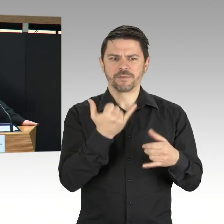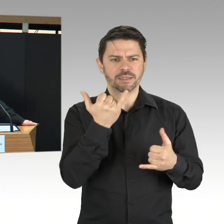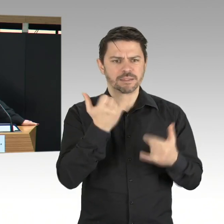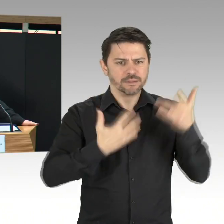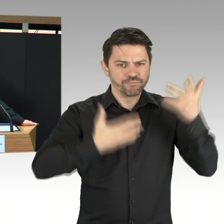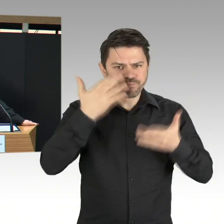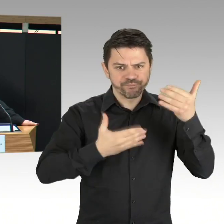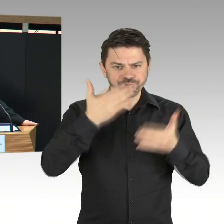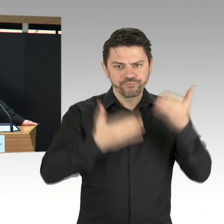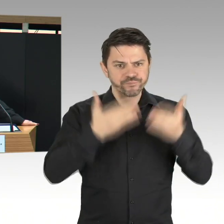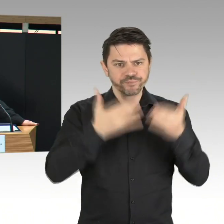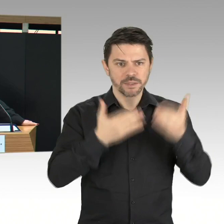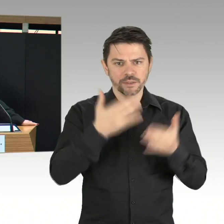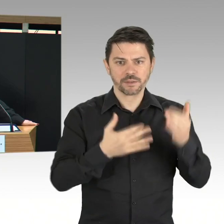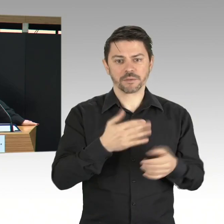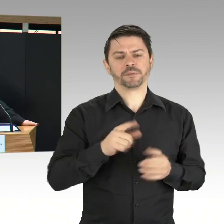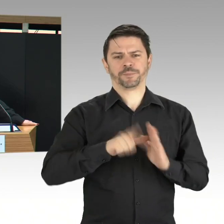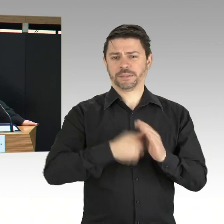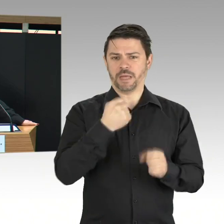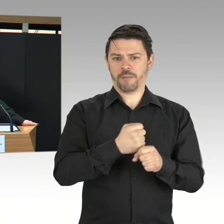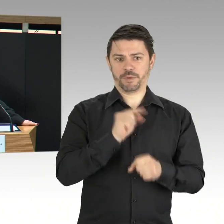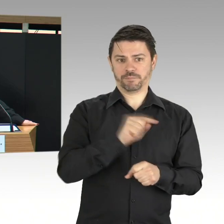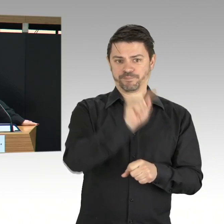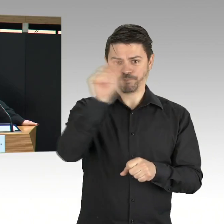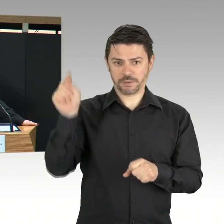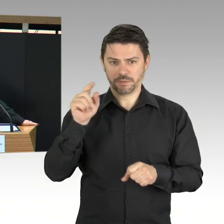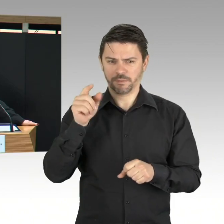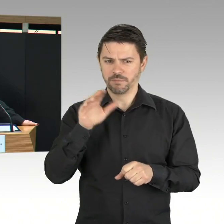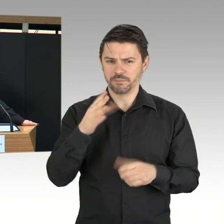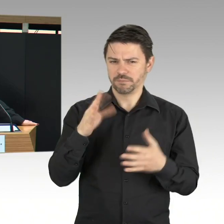Das haben Sie im Übrigen als Opposition komplett abgelehnt.